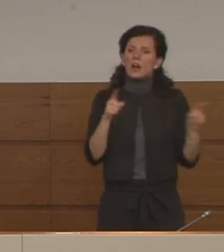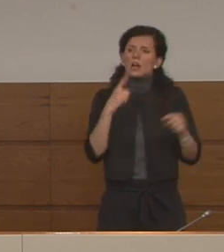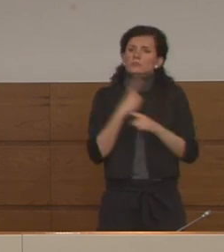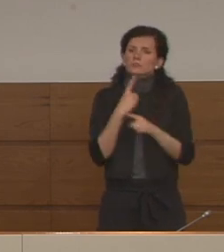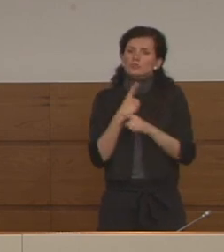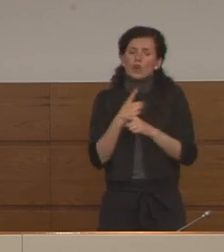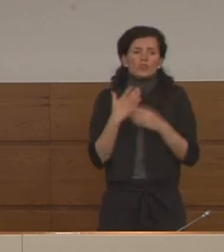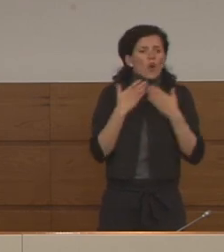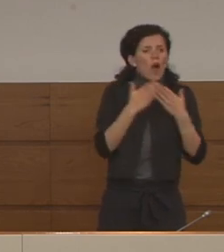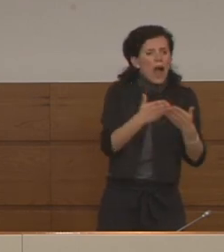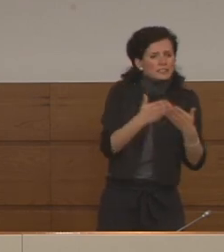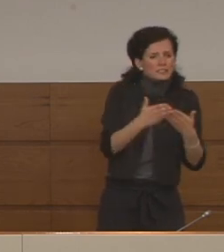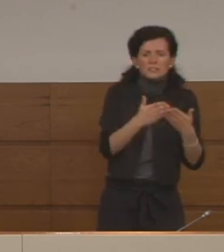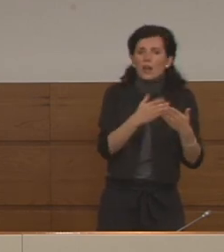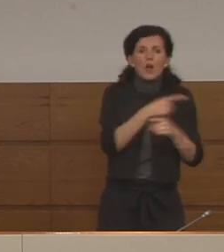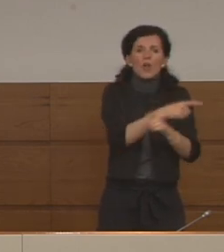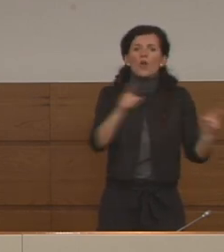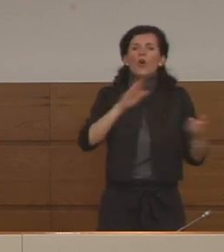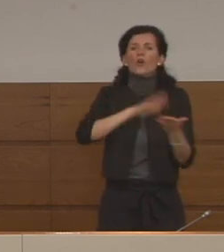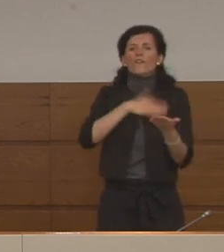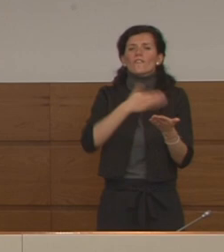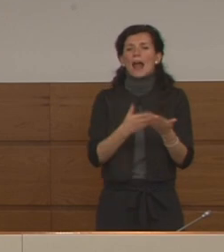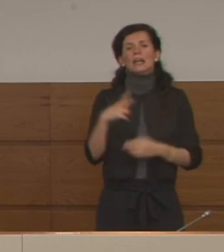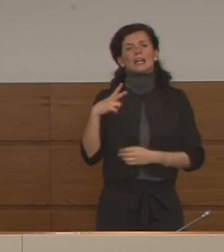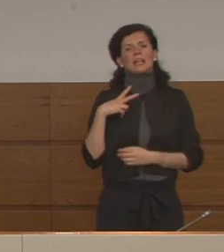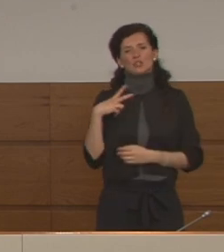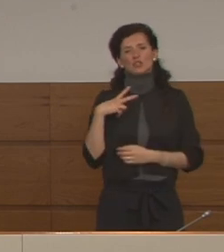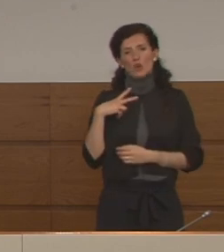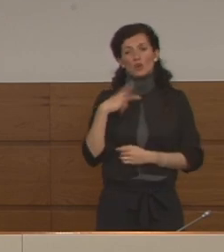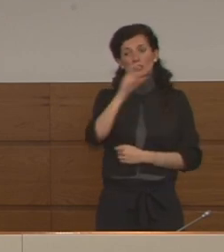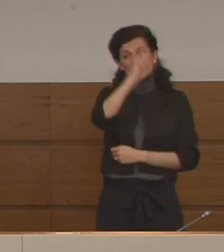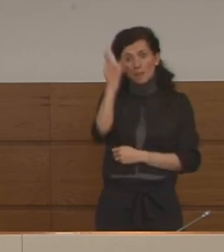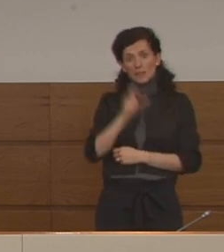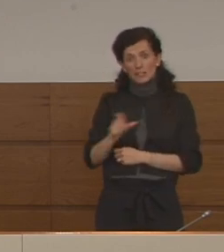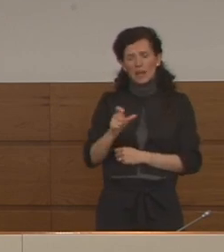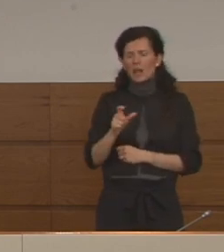una risorsa per il paese. Sempre. Qualunque sia la loro condizione.